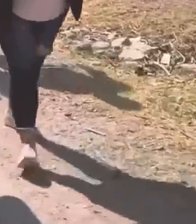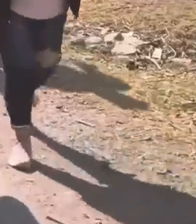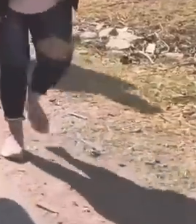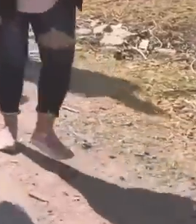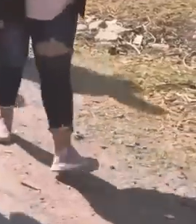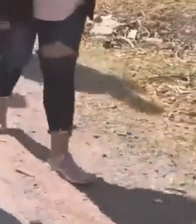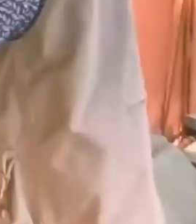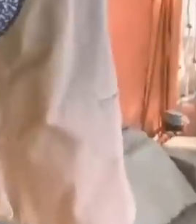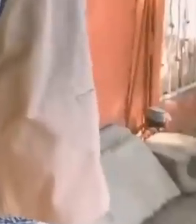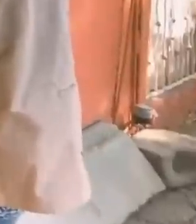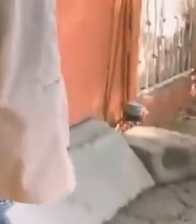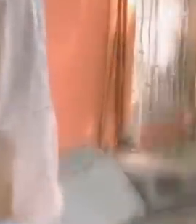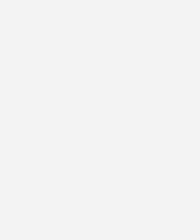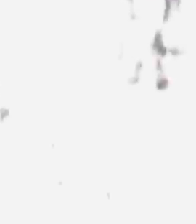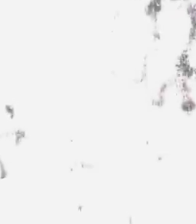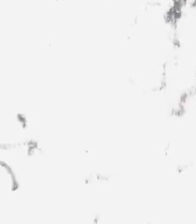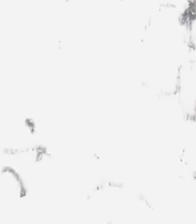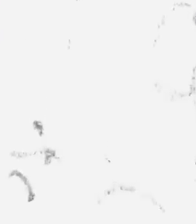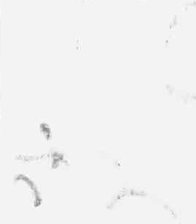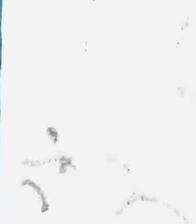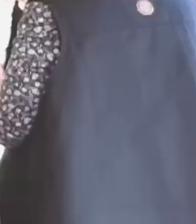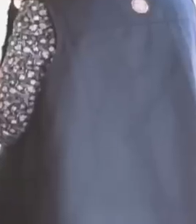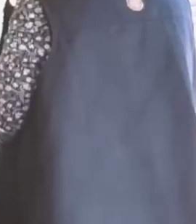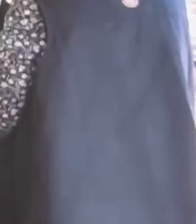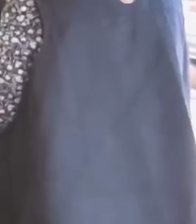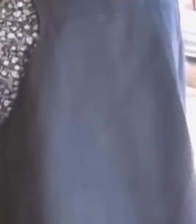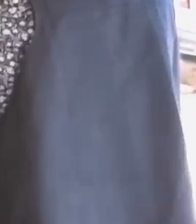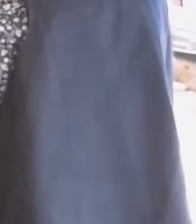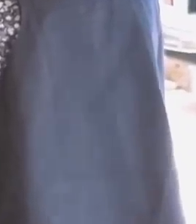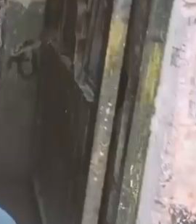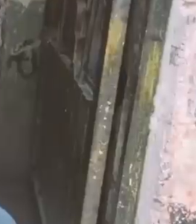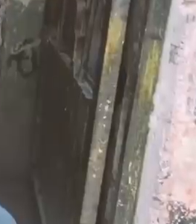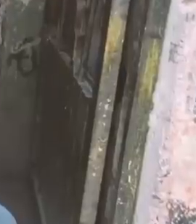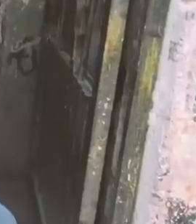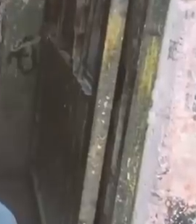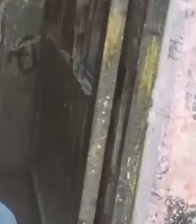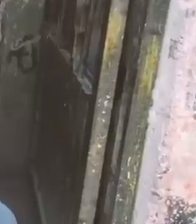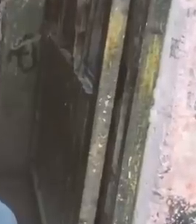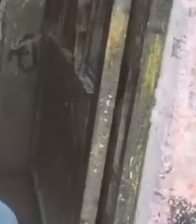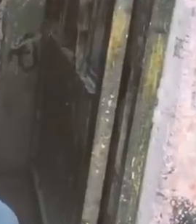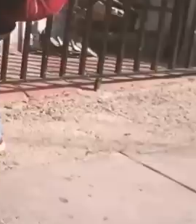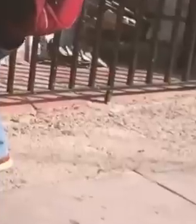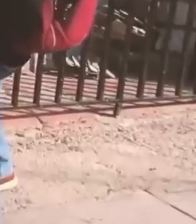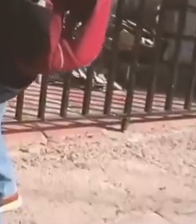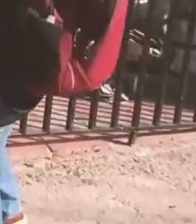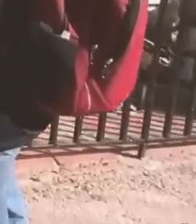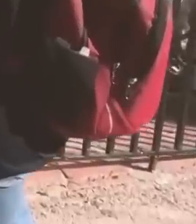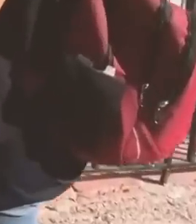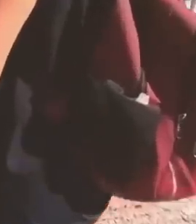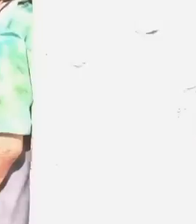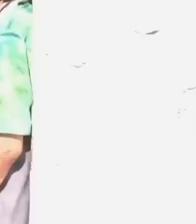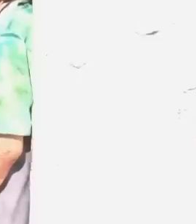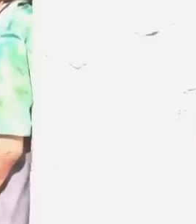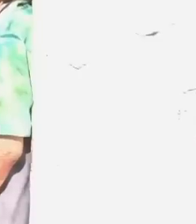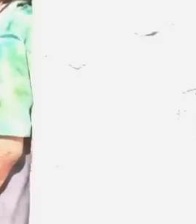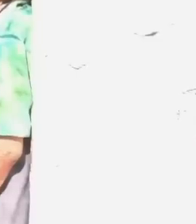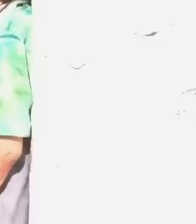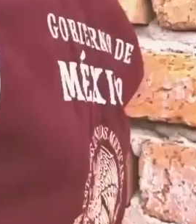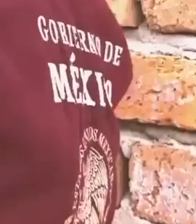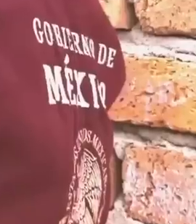de León y Celaya en Guanajuato chilpancin y Acapulco en Guerrero Chimalhuacán en el Estado